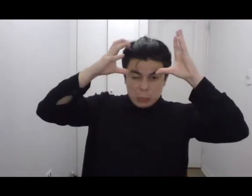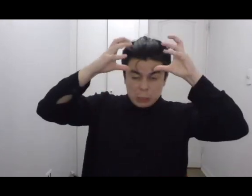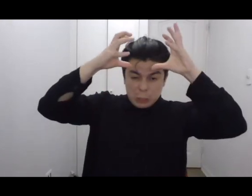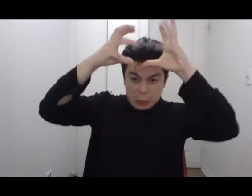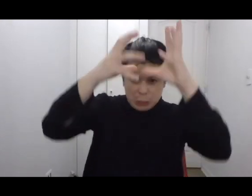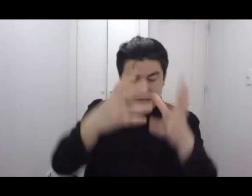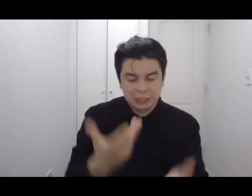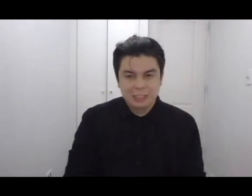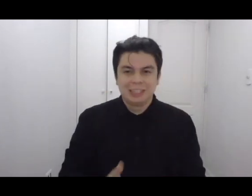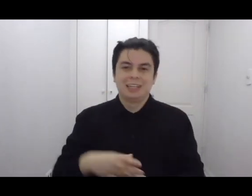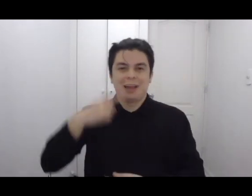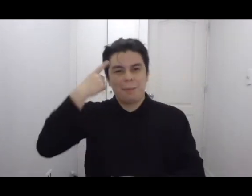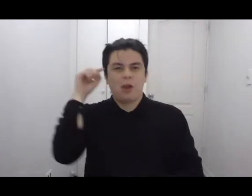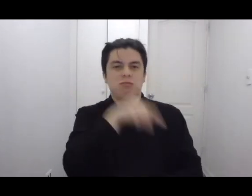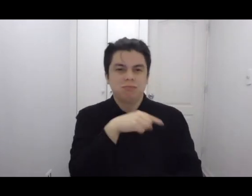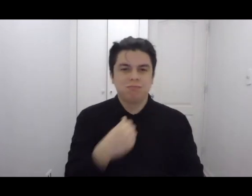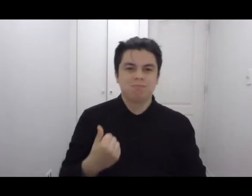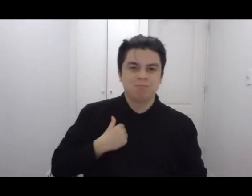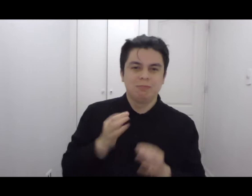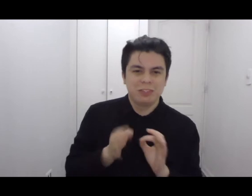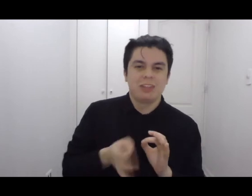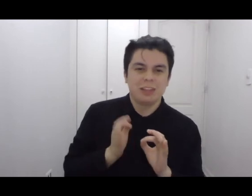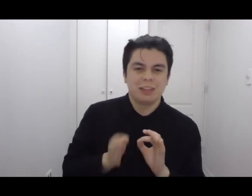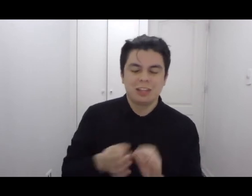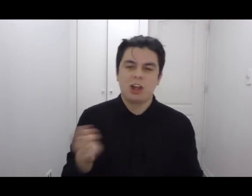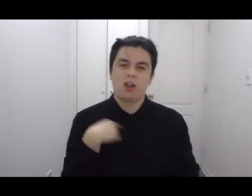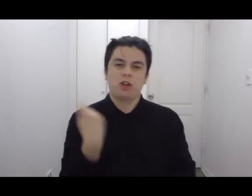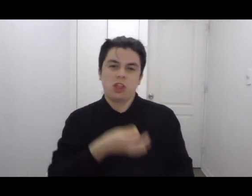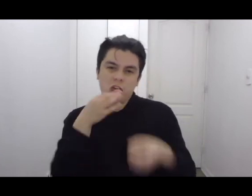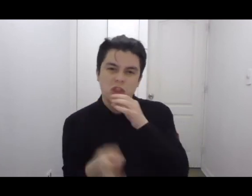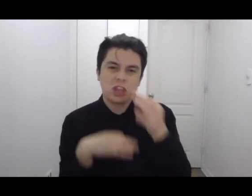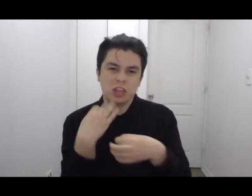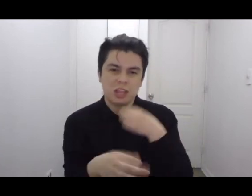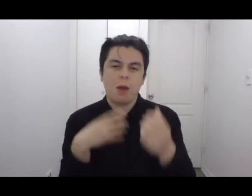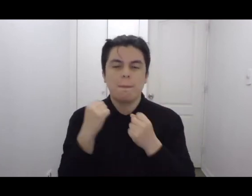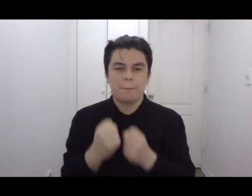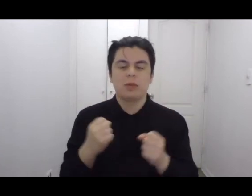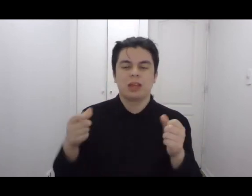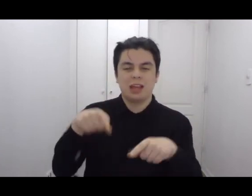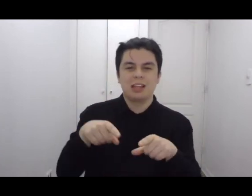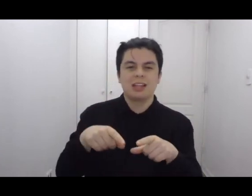pero el ahi interpretando todo lo que hemos dicho también para poder hacer el programa